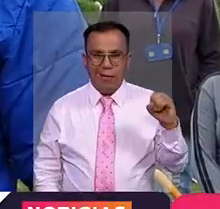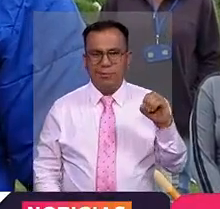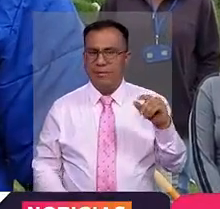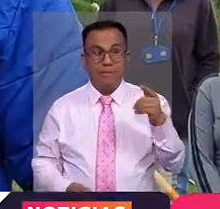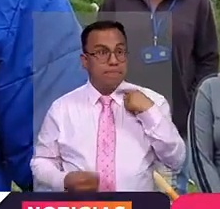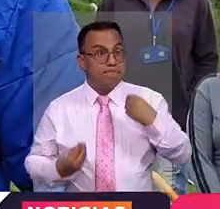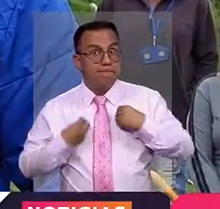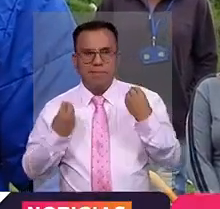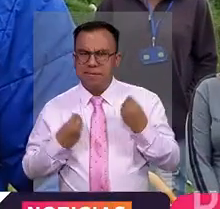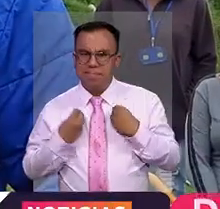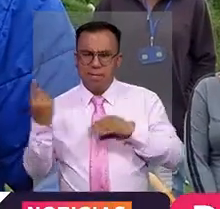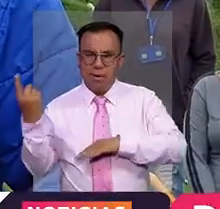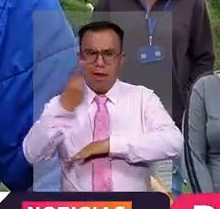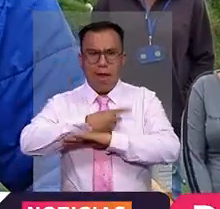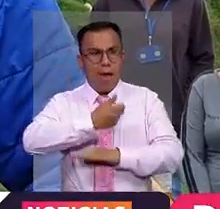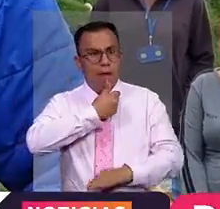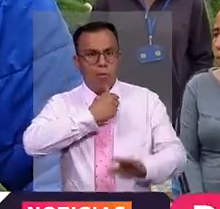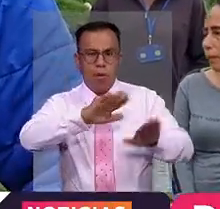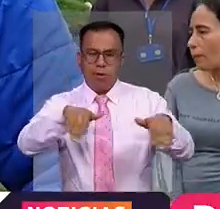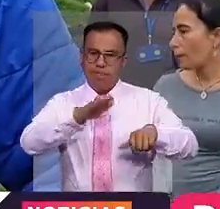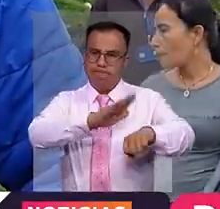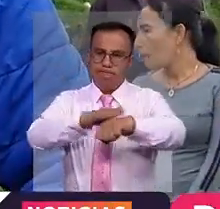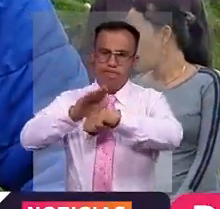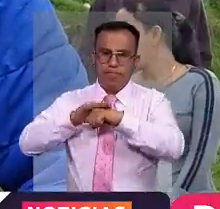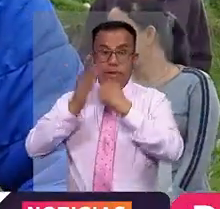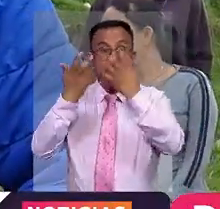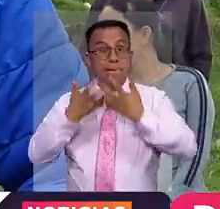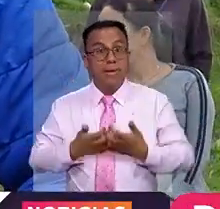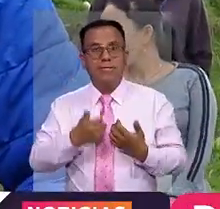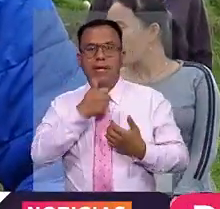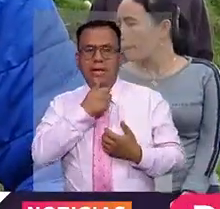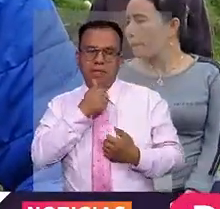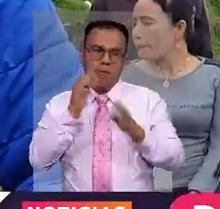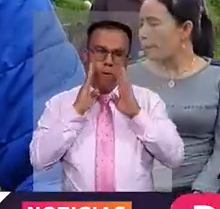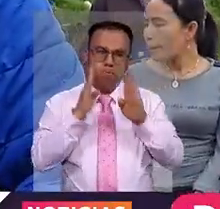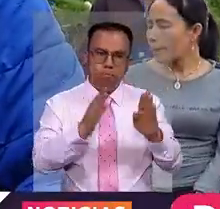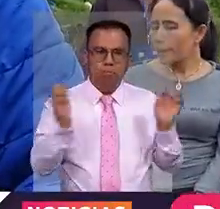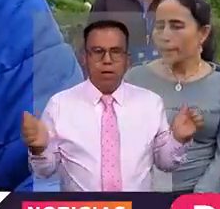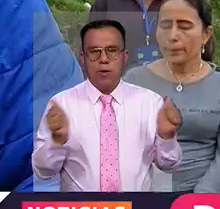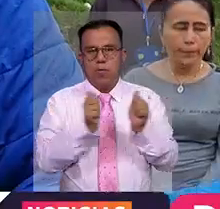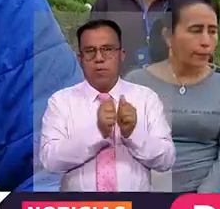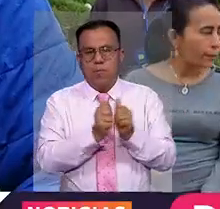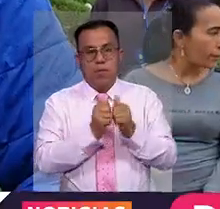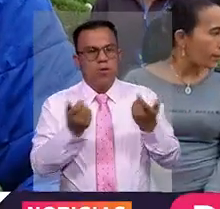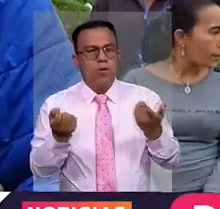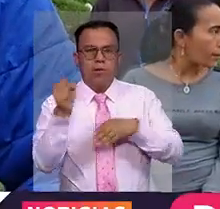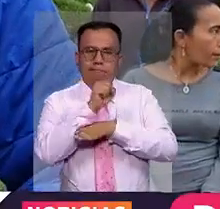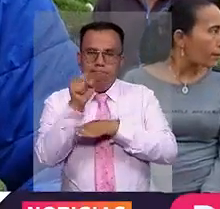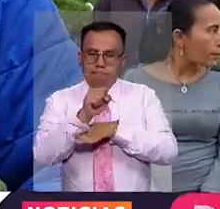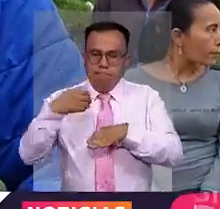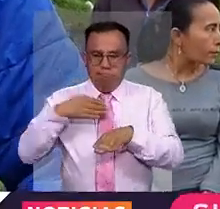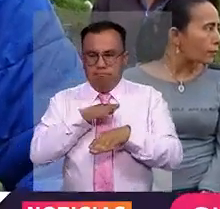BARRIOS DE LA LOCALIDAD QUE AúN NO SE HA LEGALIZADO, CUENTA CON GAS, LUZ PERO SERVICIO DE AGUA A UNO LLEGA AL BARRIO.